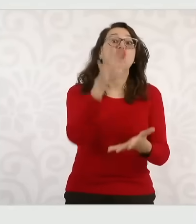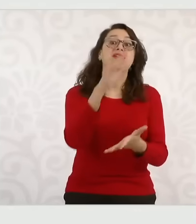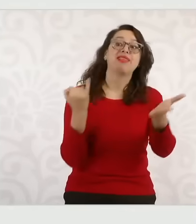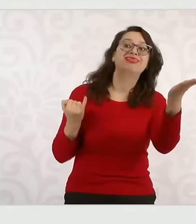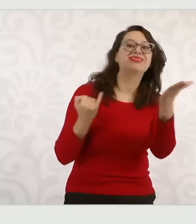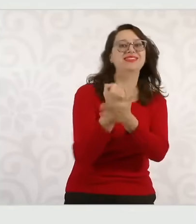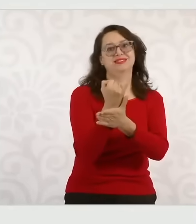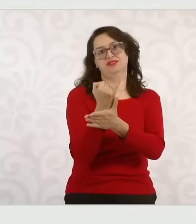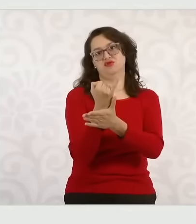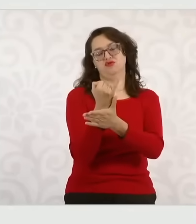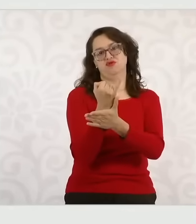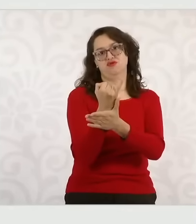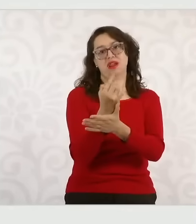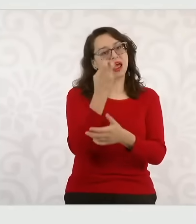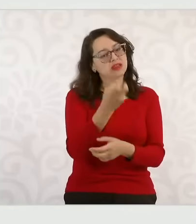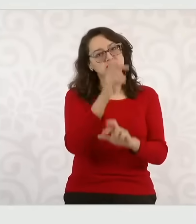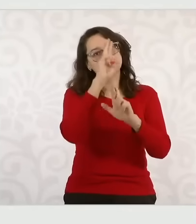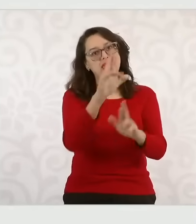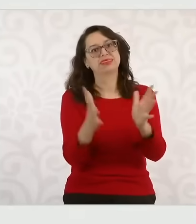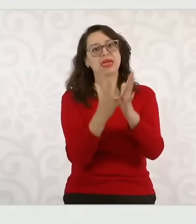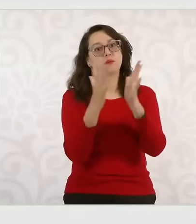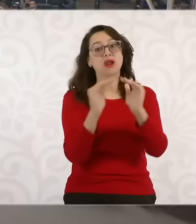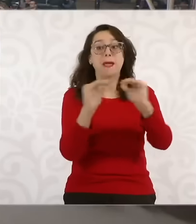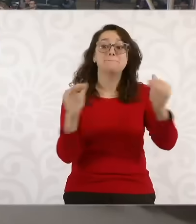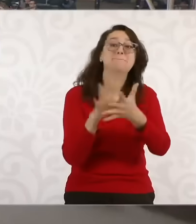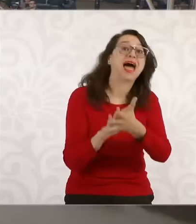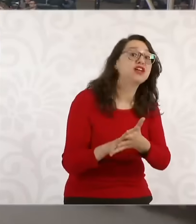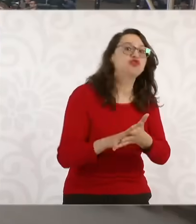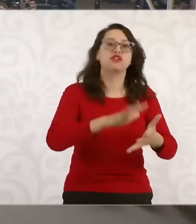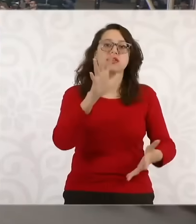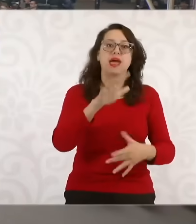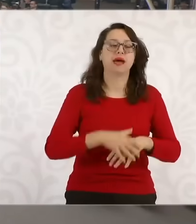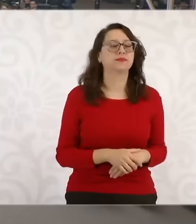la decisión de las mayorías. Entiendo que están en diálogo, tendrán una reunión precisamente la